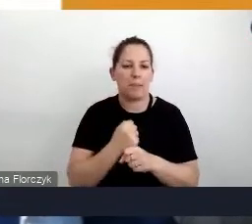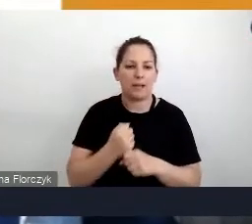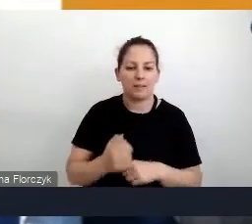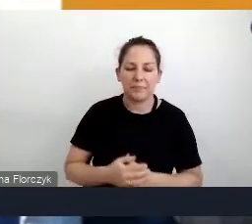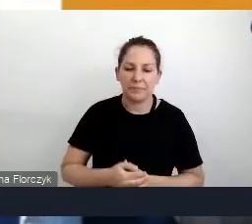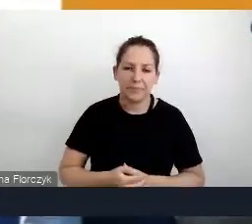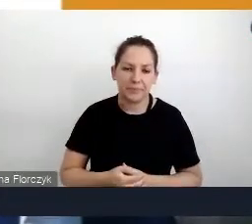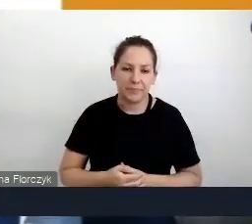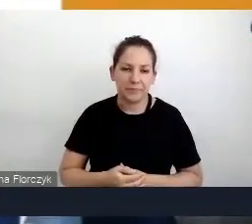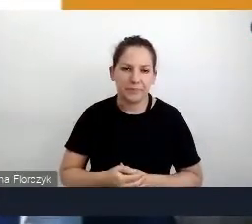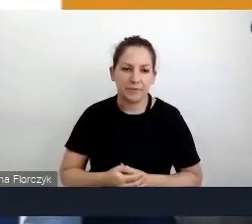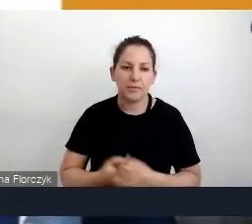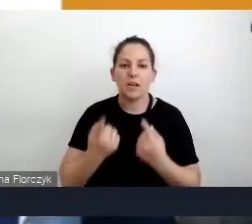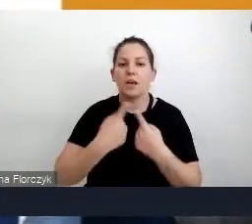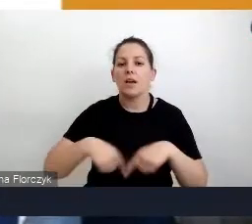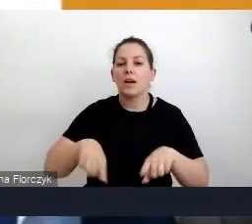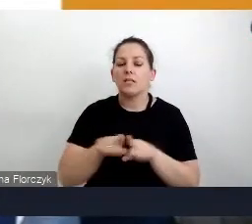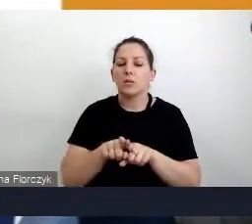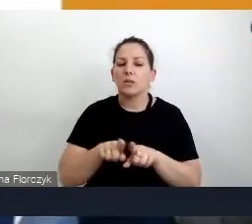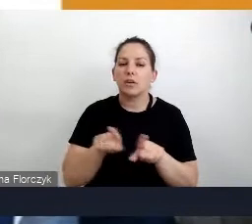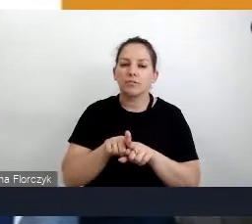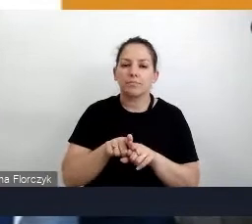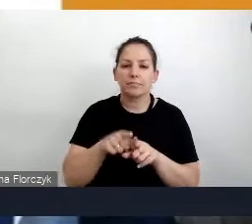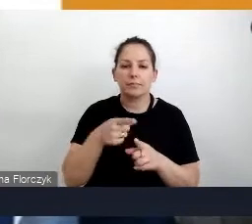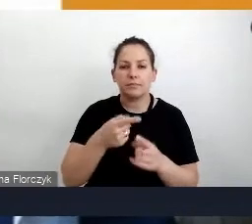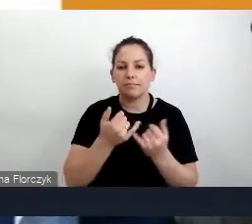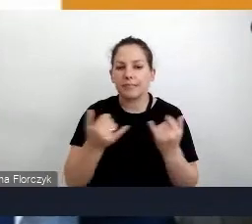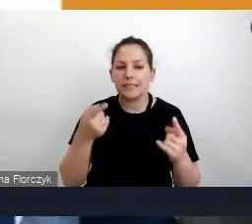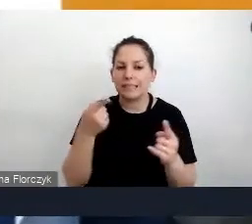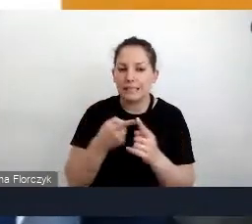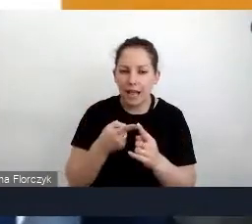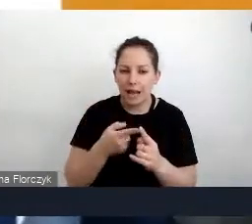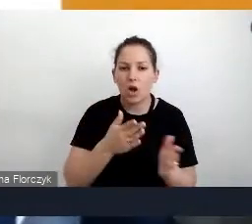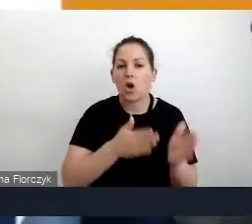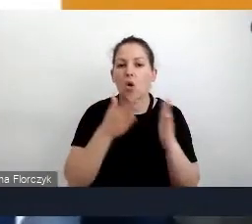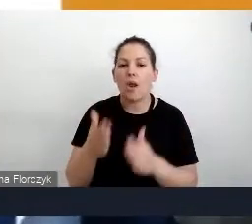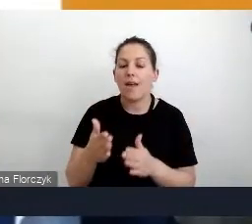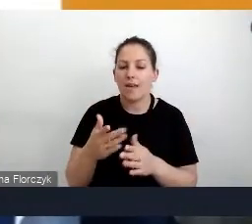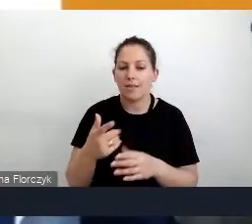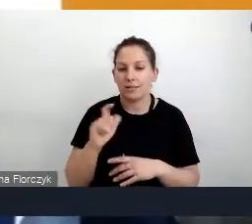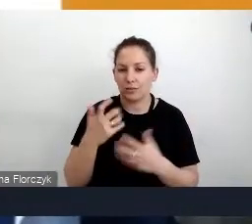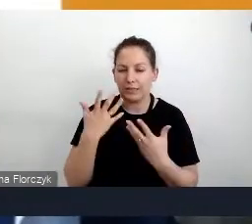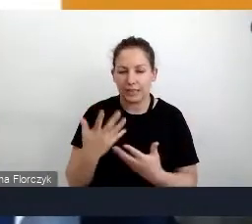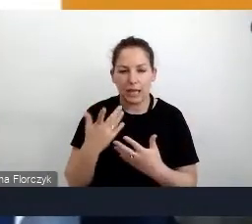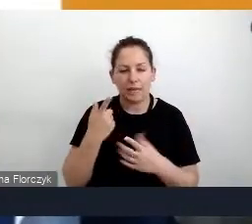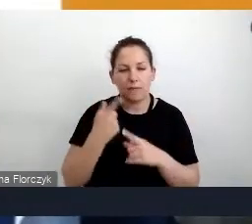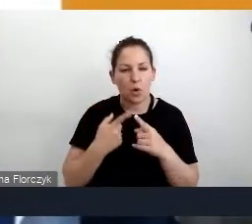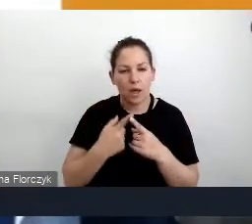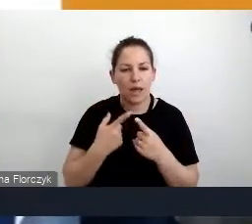Realizujemy wszelakie cele. Celem kolejnym, o którym chciałbym chwilę z państwem porozmawiać,